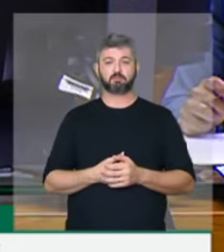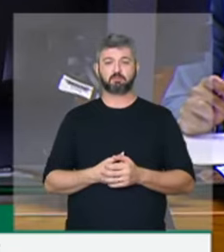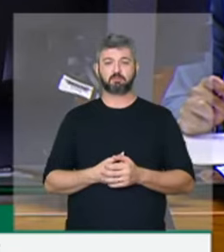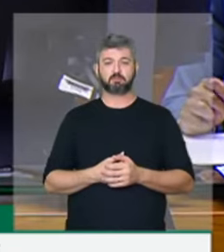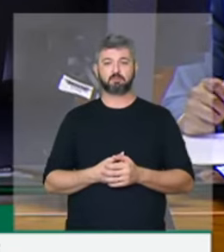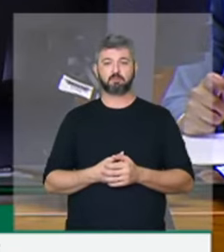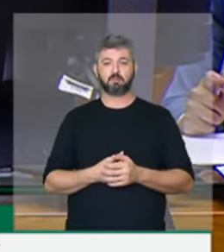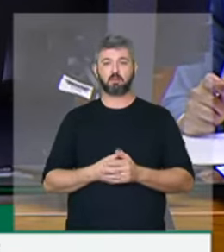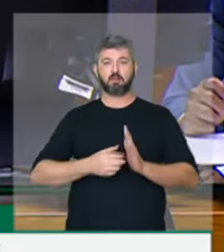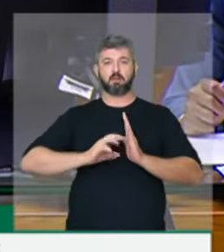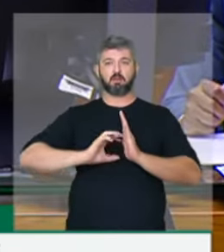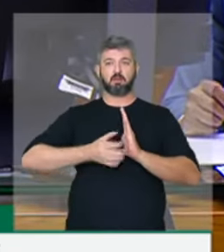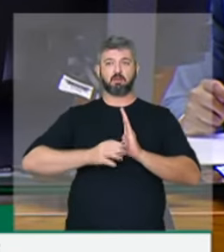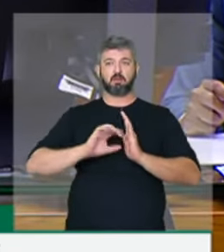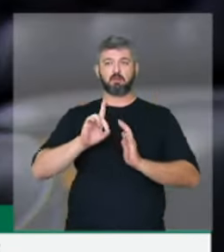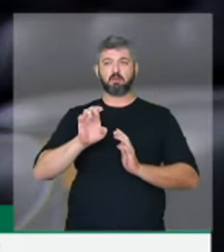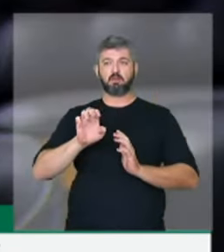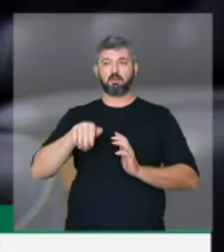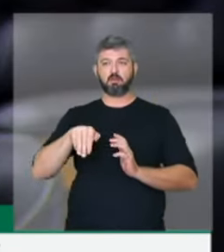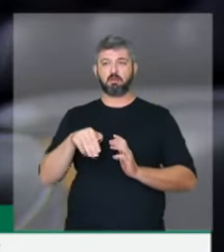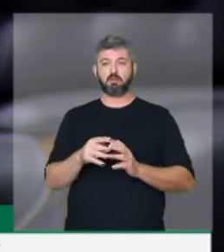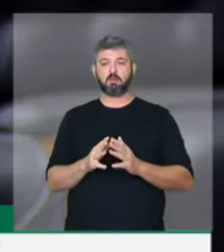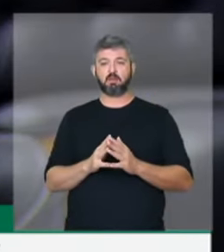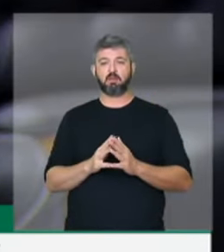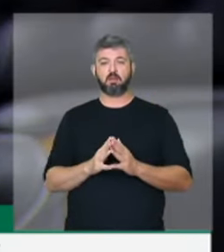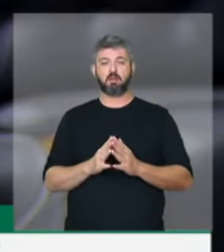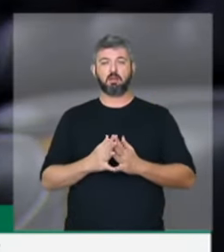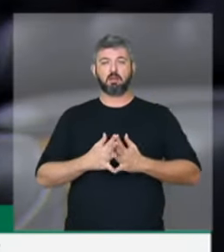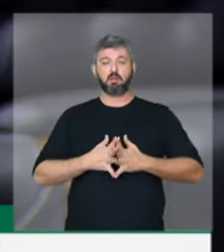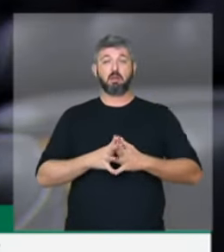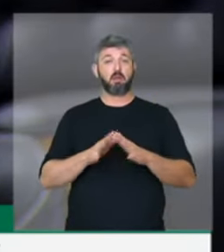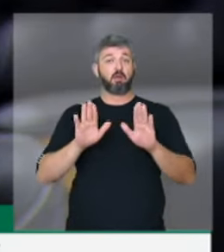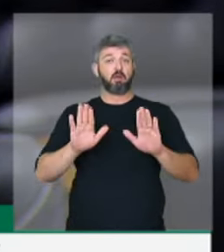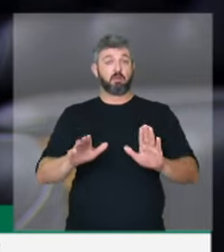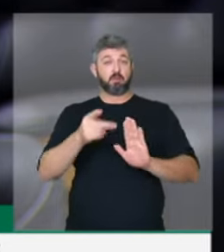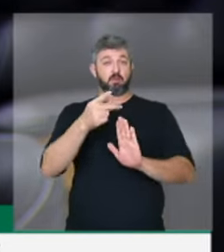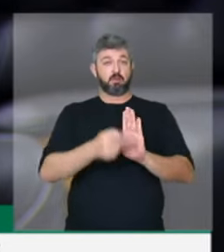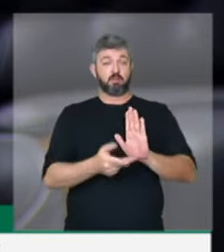PRESIDENTE, ESSE PROJETO, ELE SIMBOLIZA O FRUTO DE UMA REUNIÃO QUE DÁ ESPERANÇAS